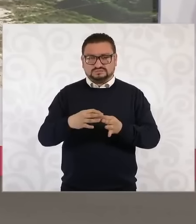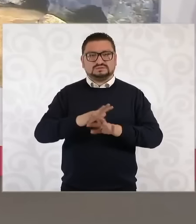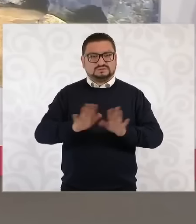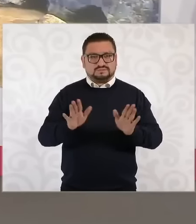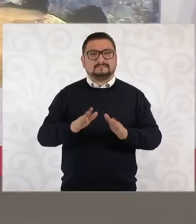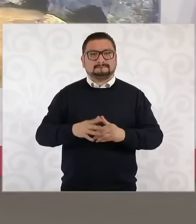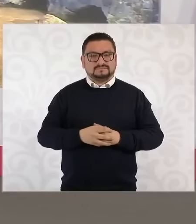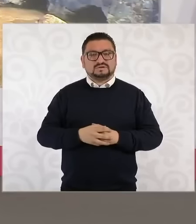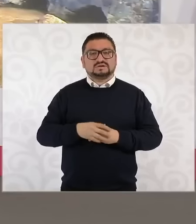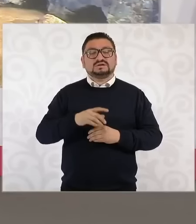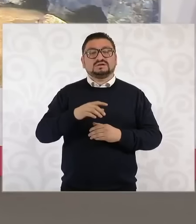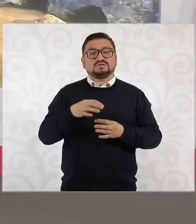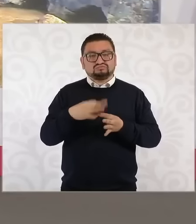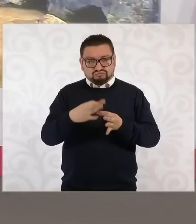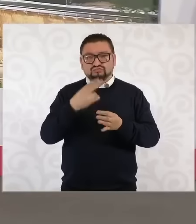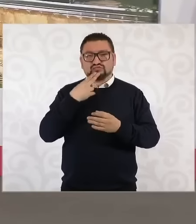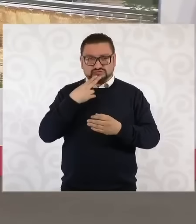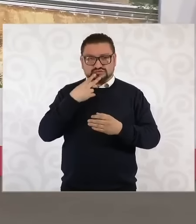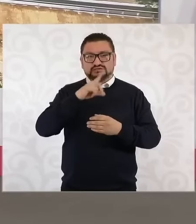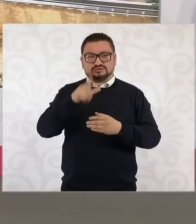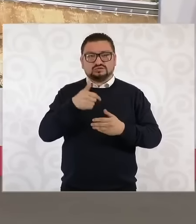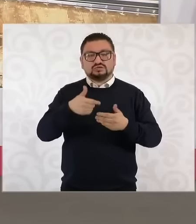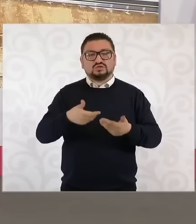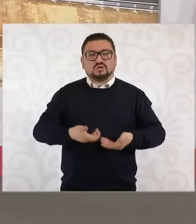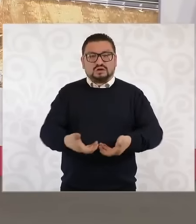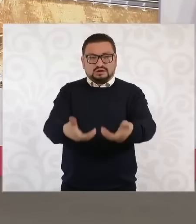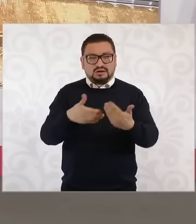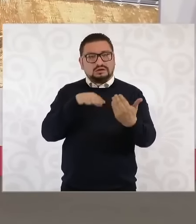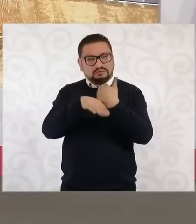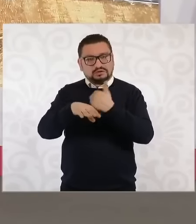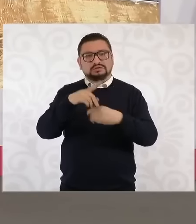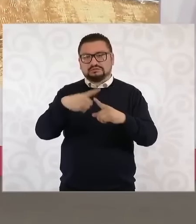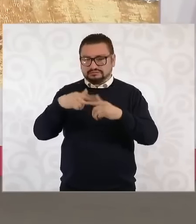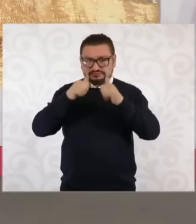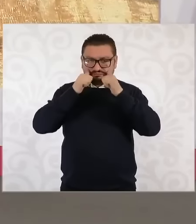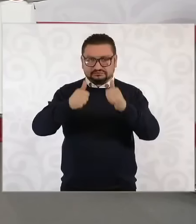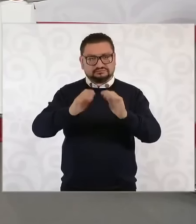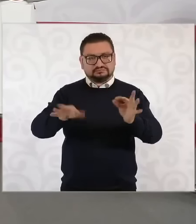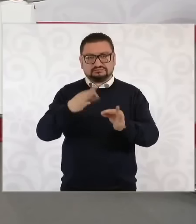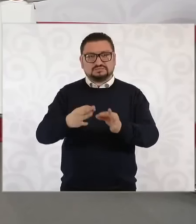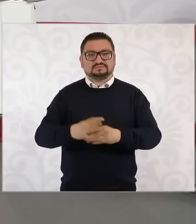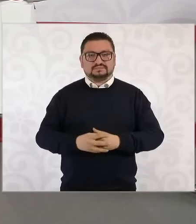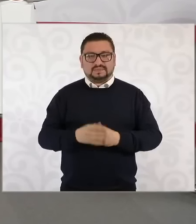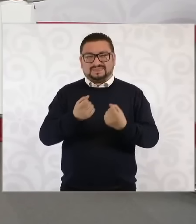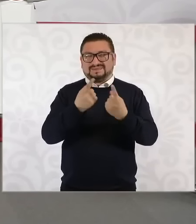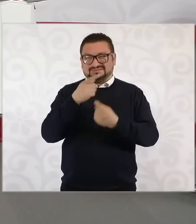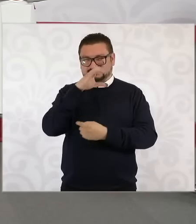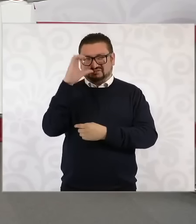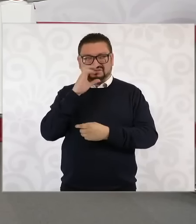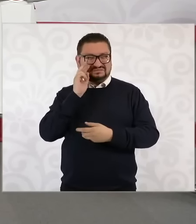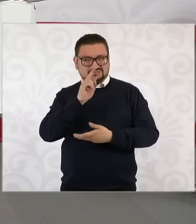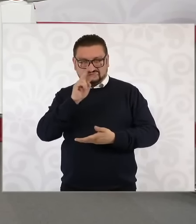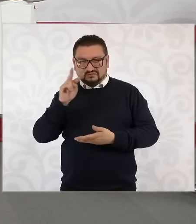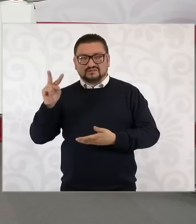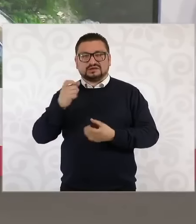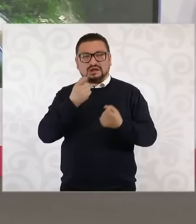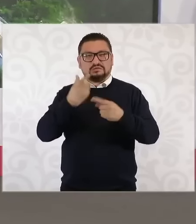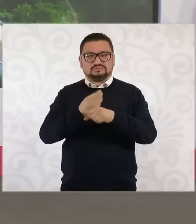en operación y los caminos y carreteras atendidas. Aquí algunas imágenes de los que se intervinieron.